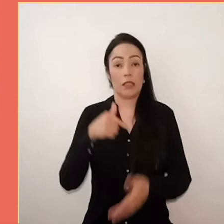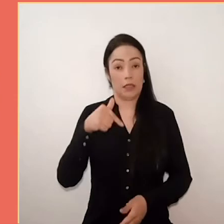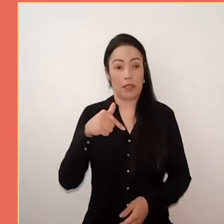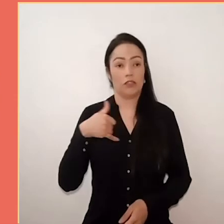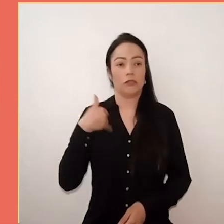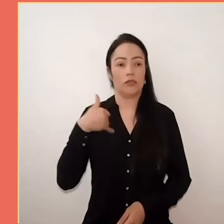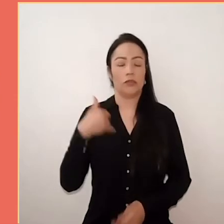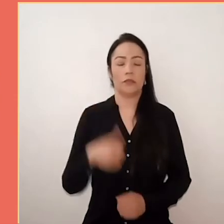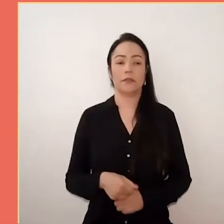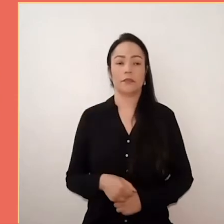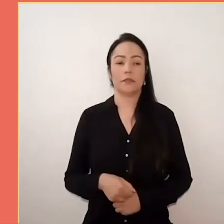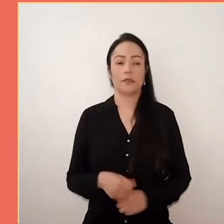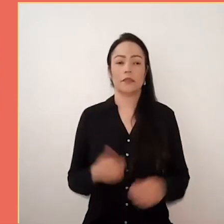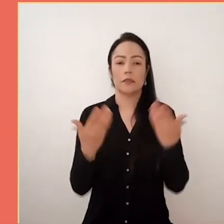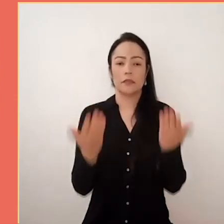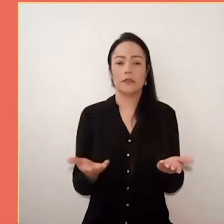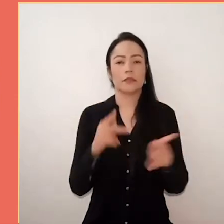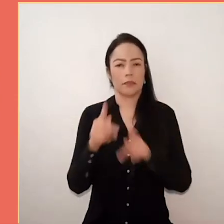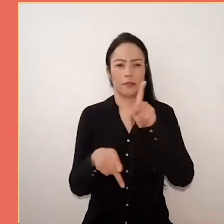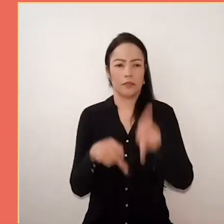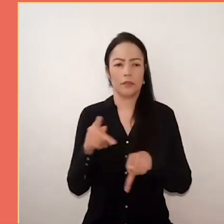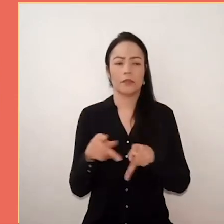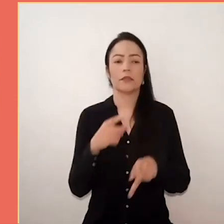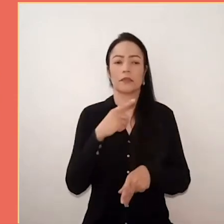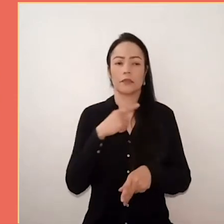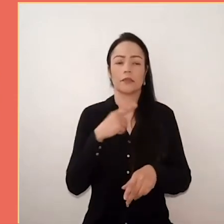E com esse público a gente também vai formando concepções